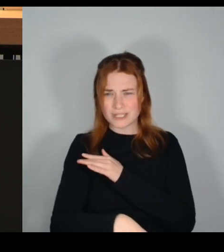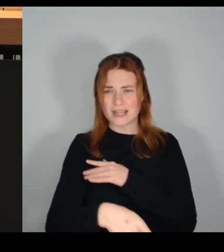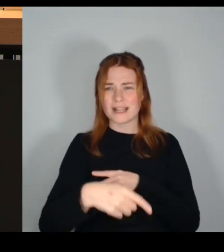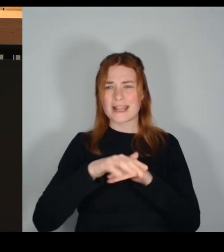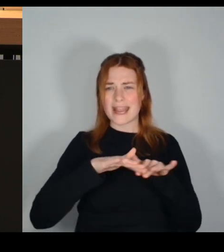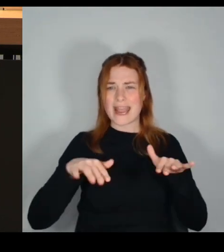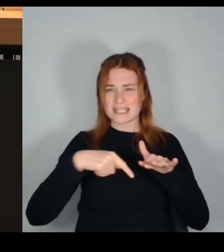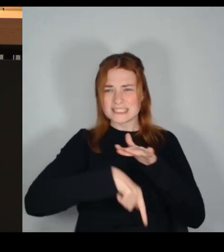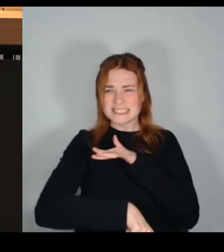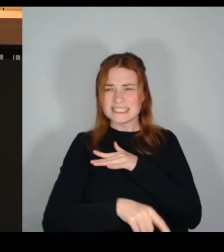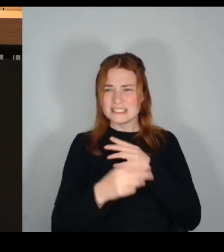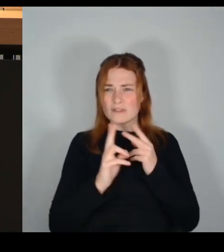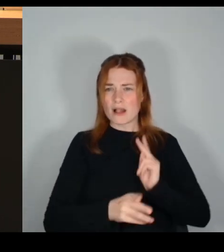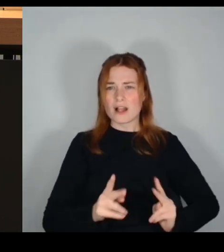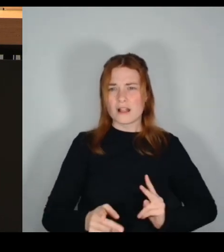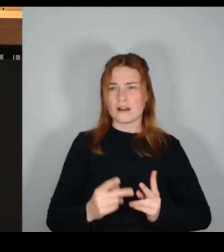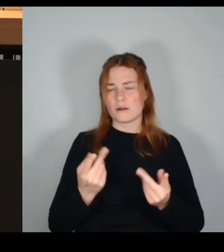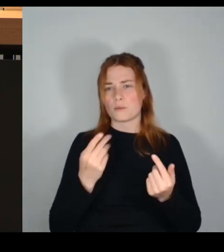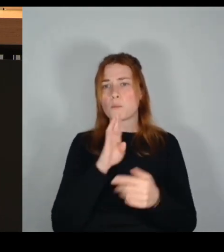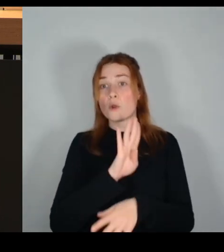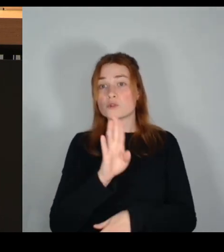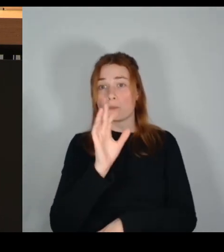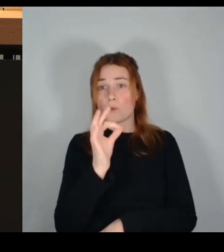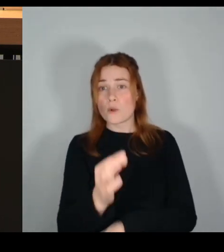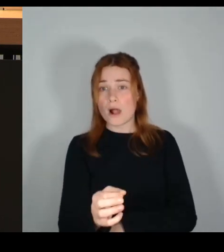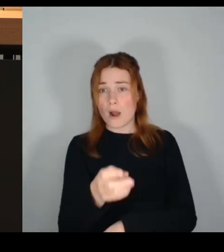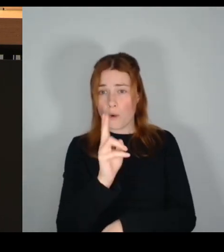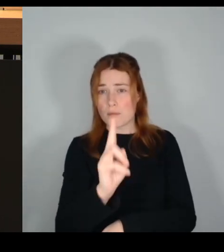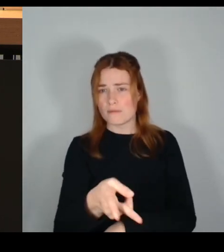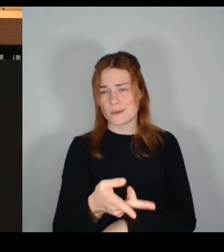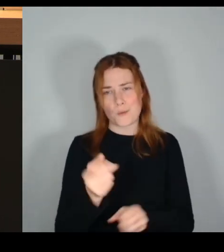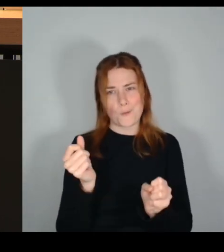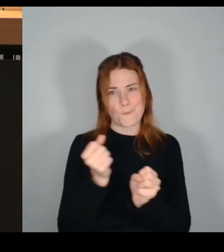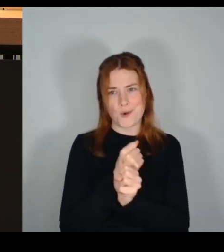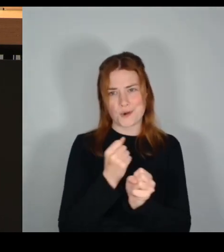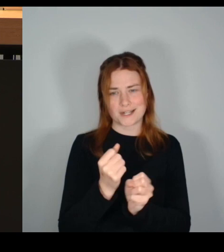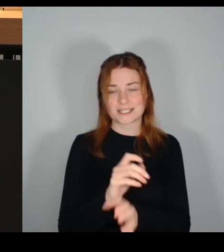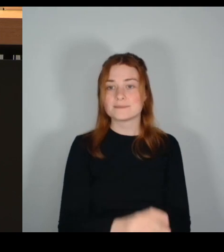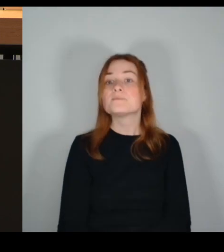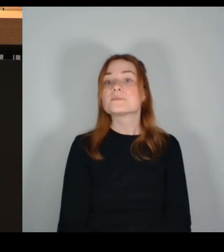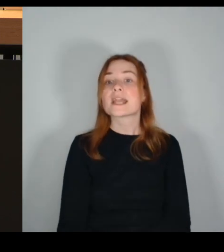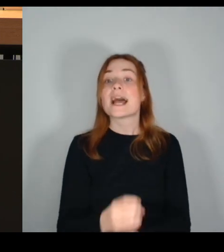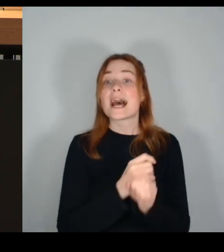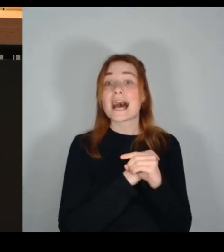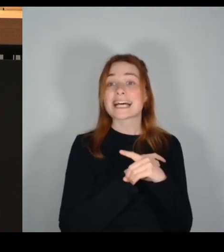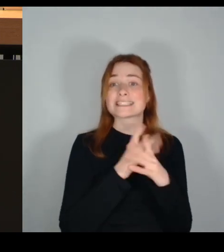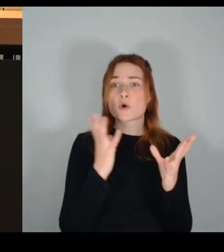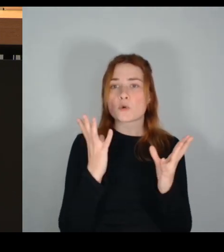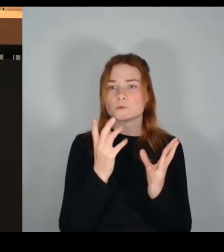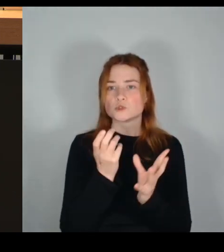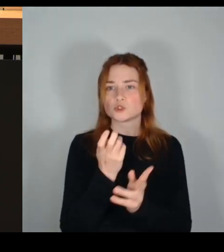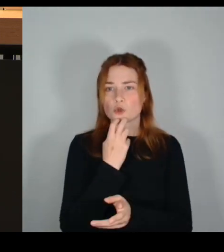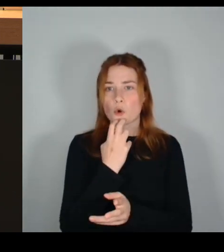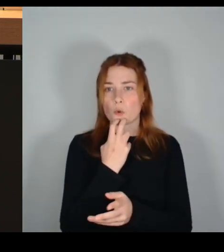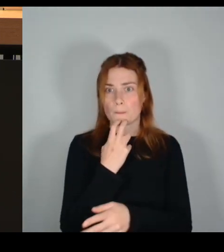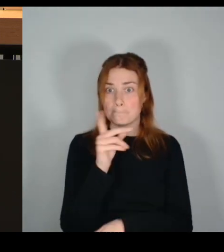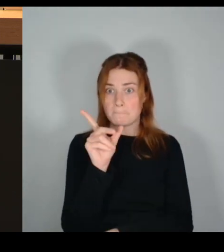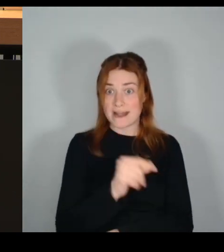Und Atomstrom der war in der Tat nie günstig. Frankreich wird die Preise erhöhen, und zwar richtig erhöhen.